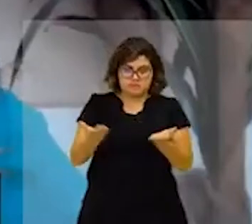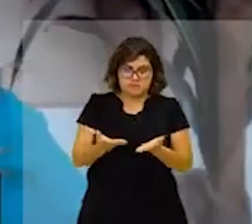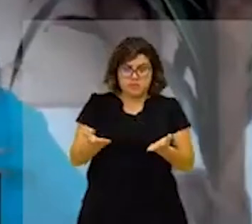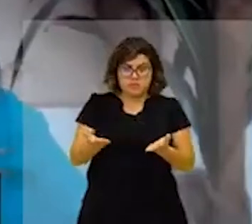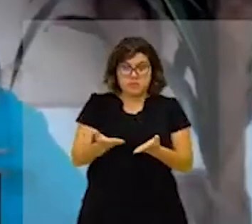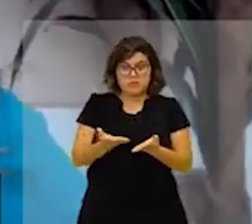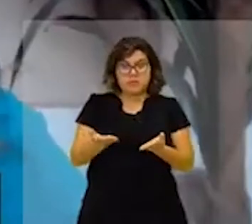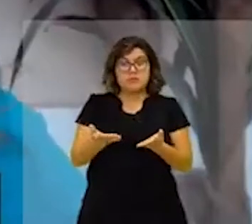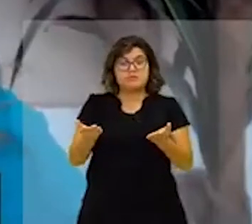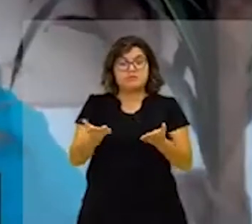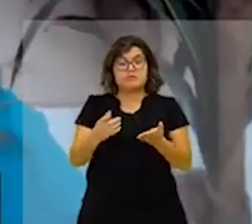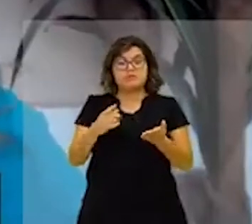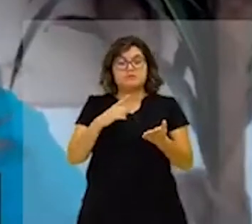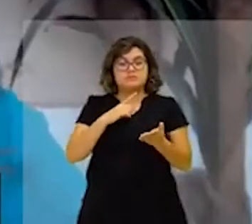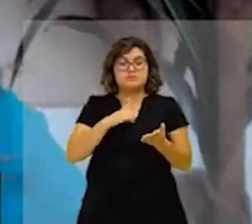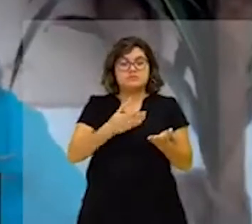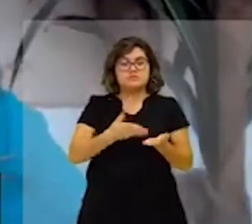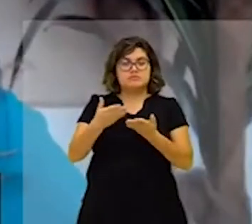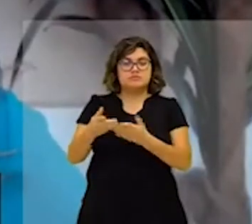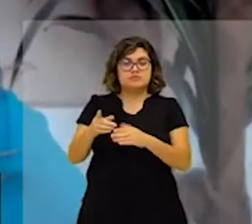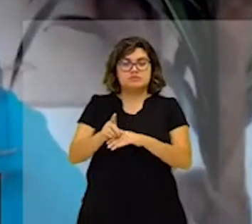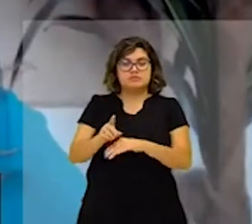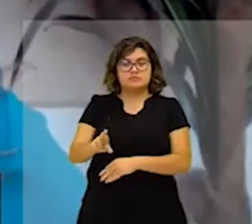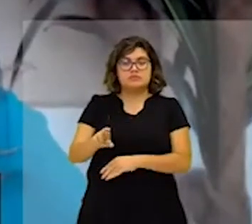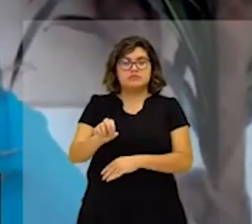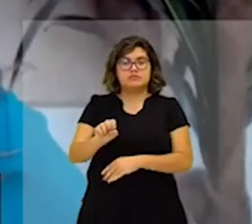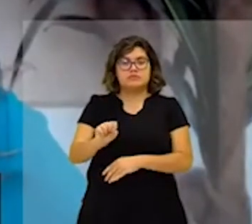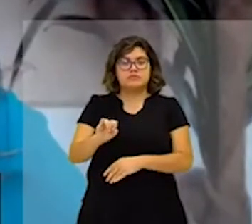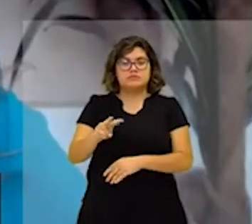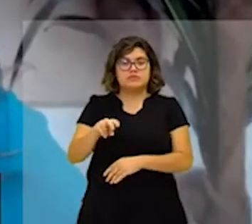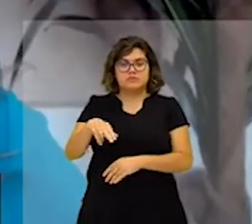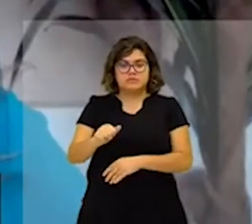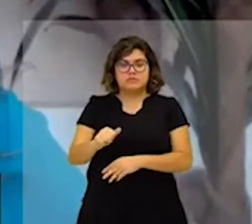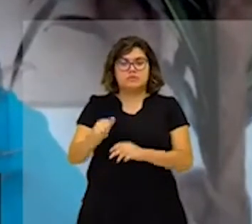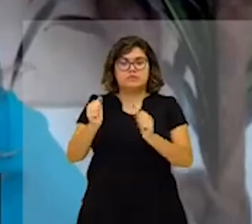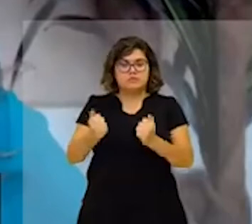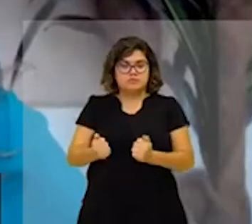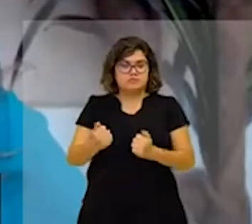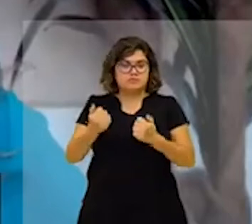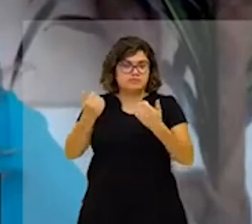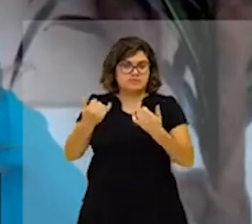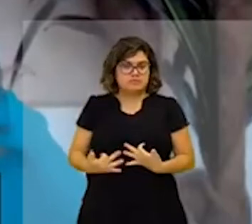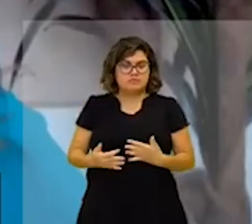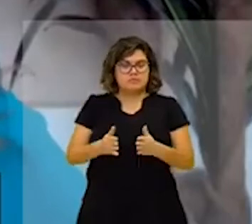logo a palavra a doutora Silvana causo para que possa fazer a sua exposição por favor outra Silvão